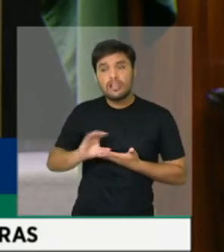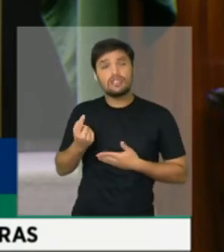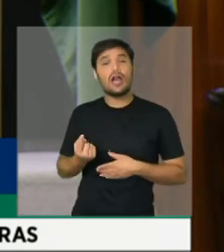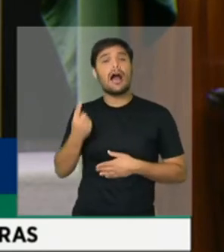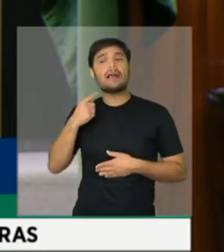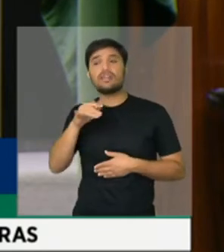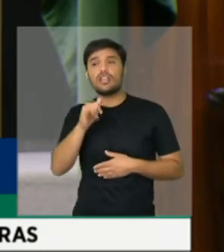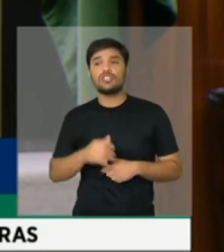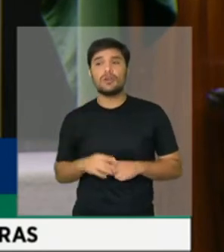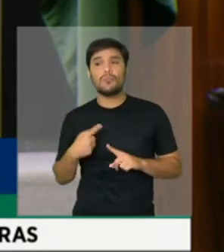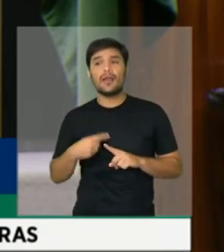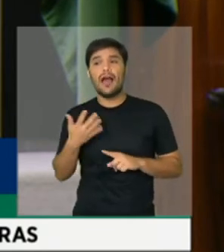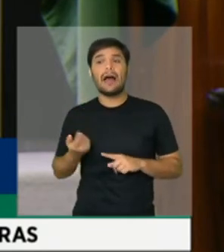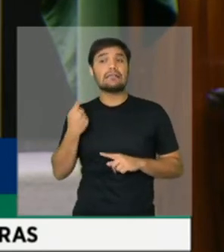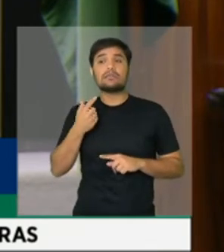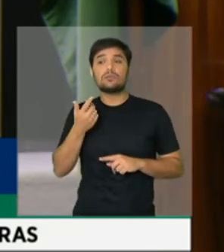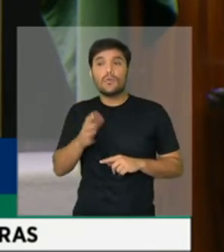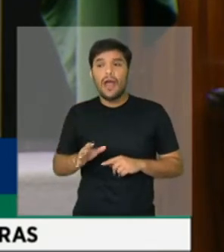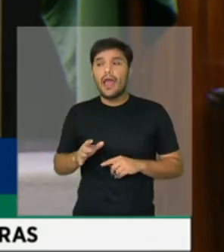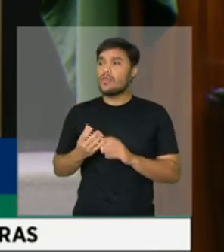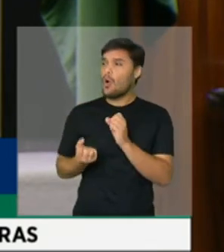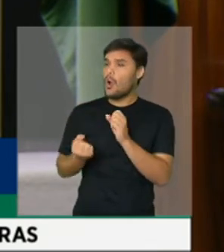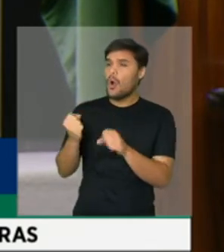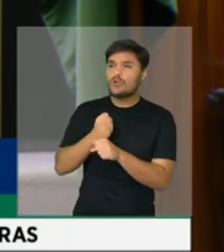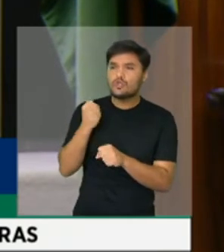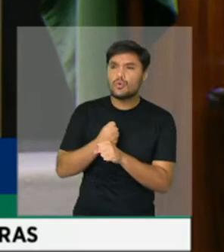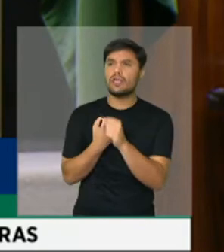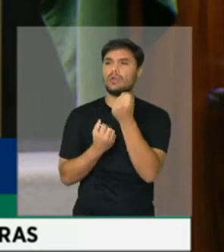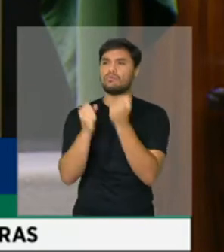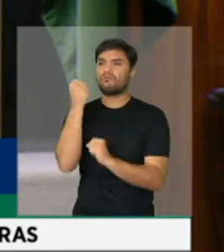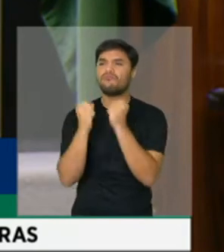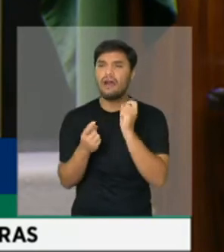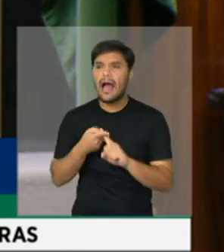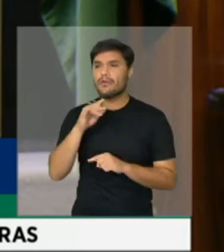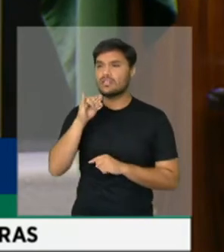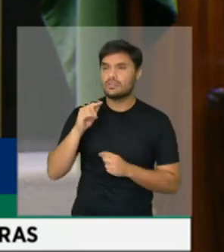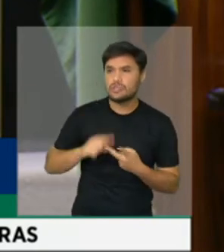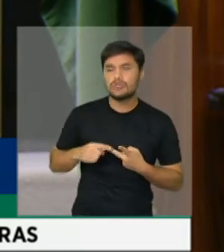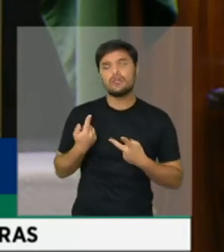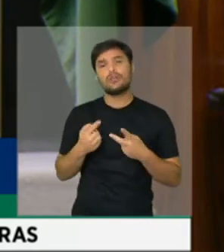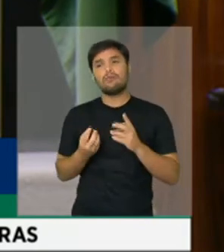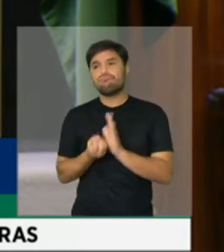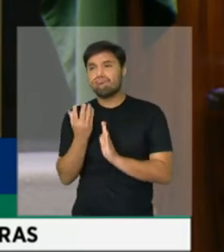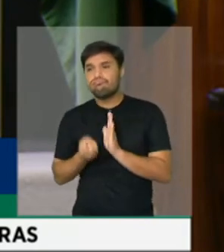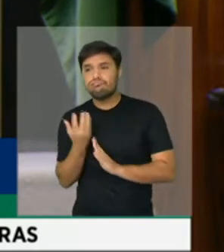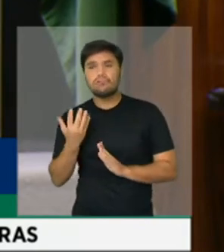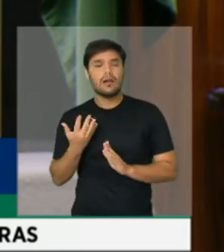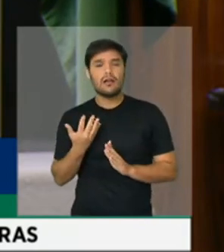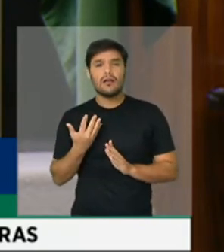INICIATIVA PRIVADA, EU QUERIA FAZER UMA PERGUNTA: SE A INICIATIVA PRIVADA É TÃO BOA, POR QUE É QUE A INICIATIVA PRIVADA NÃO